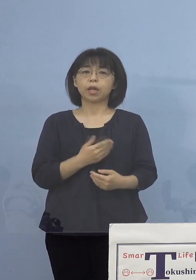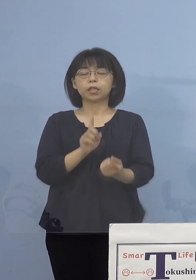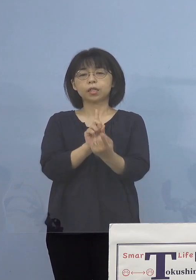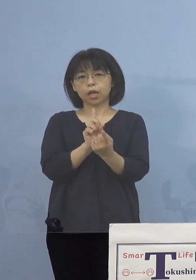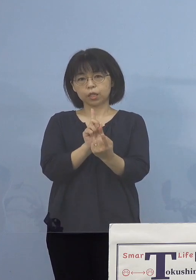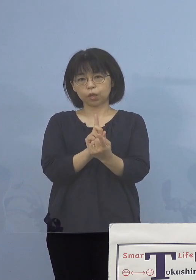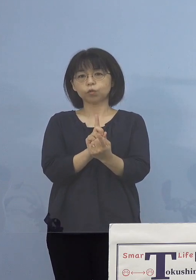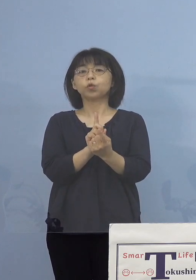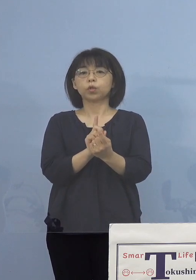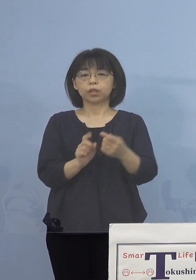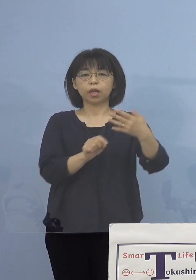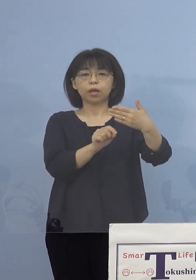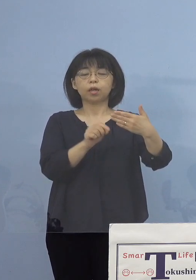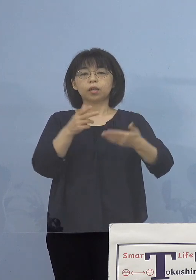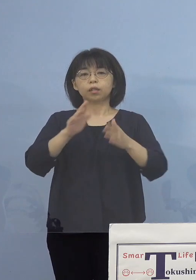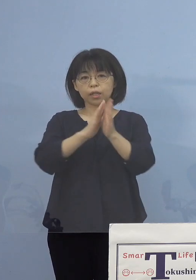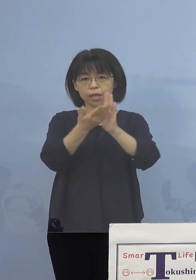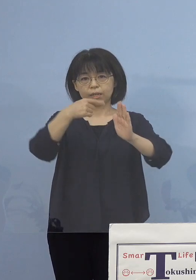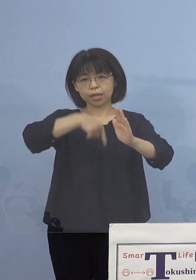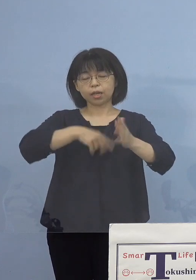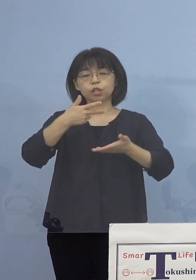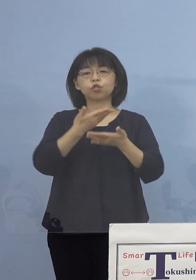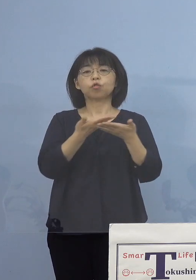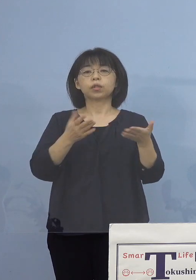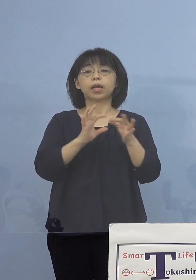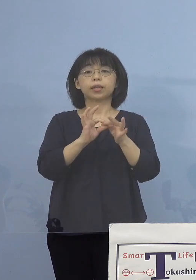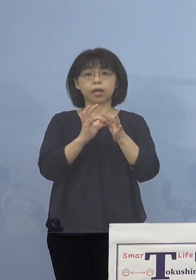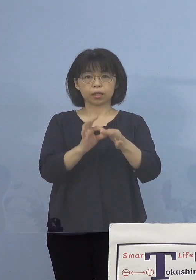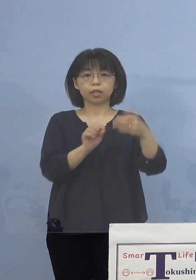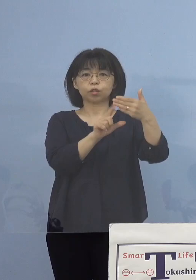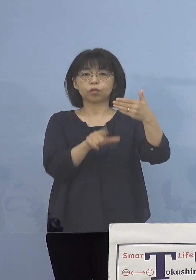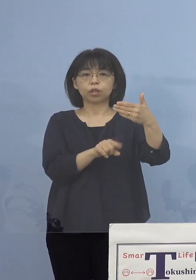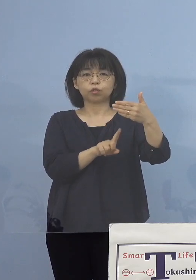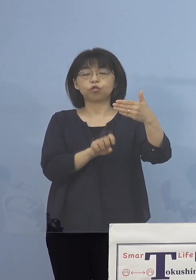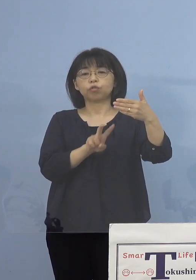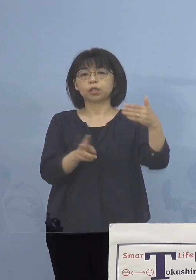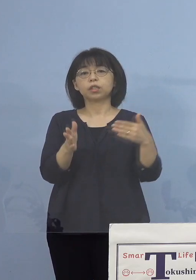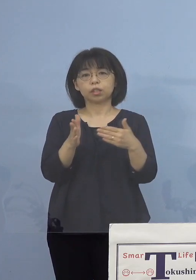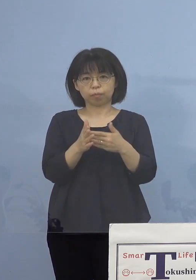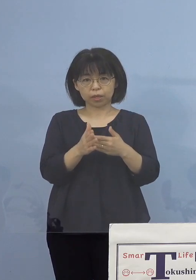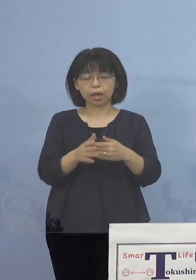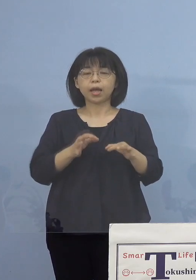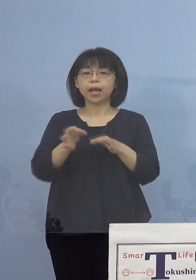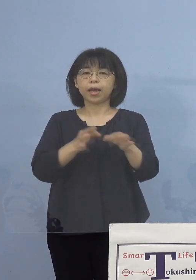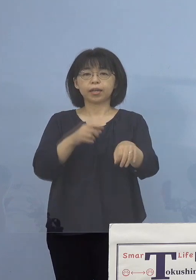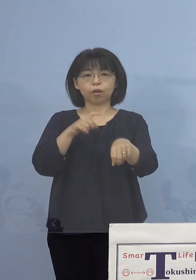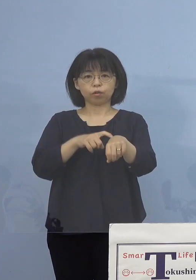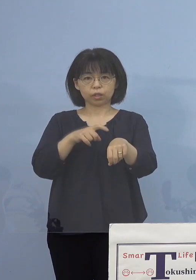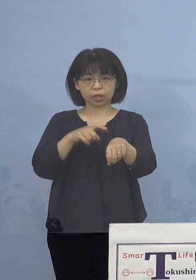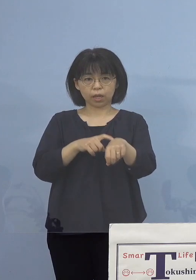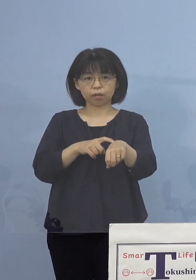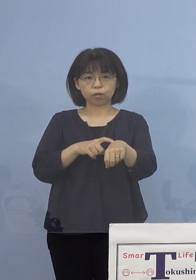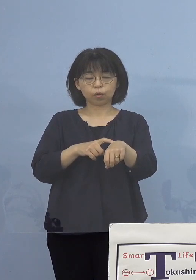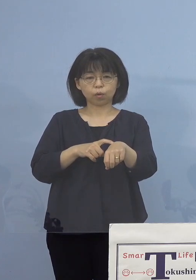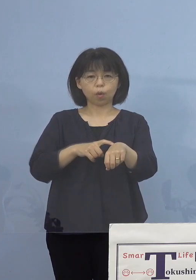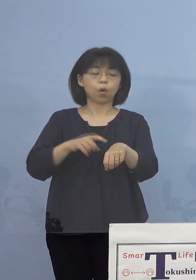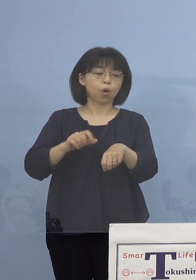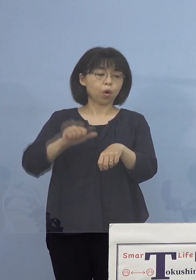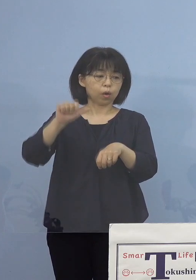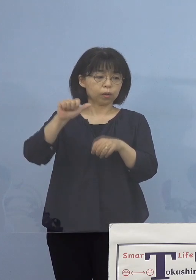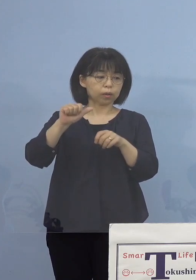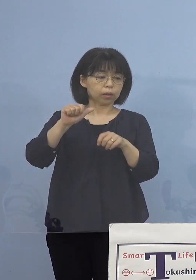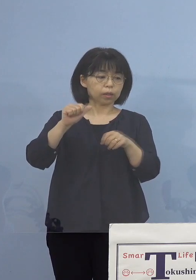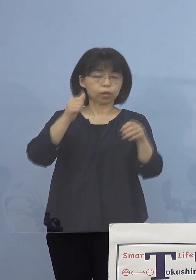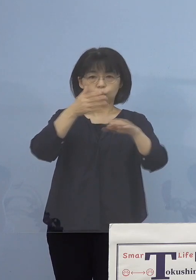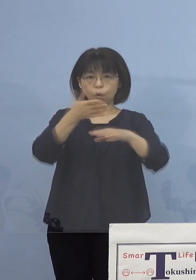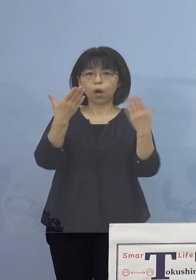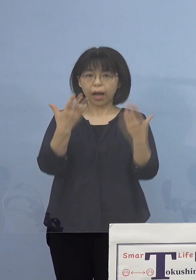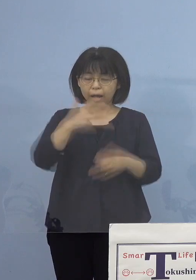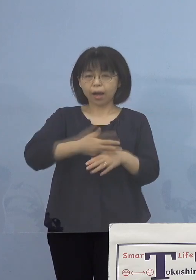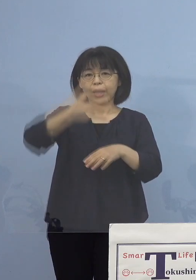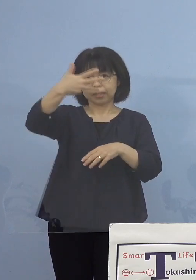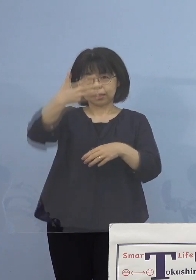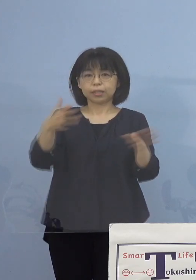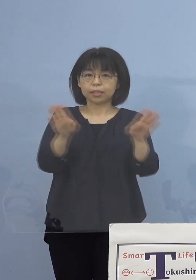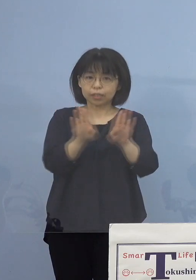9月12日までの間、営業時間を午前5時から 午後8時まで、酒類の提供を午後7時までと